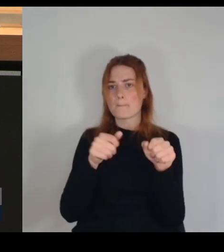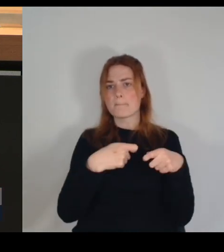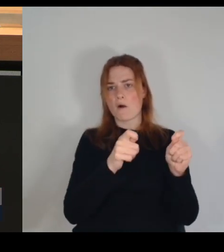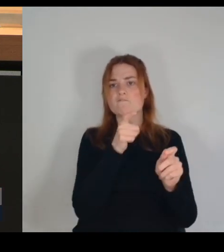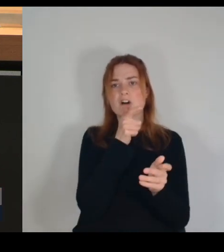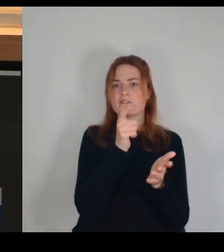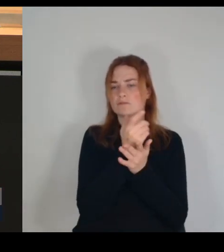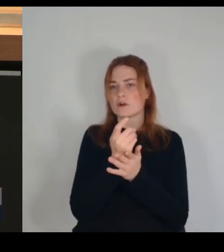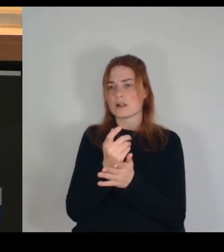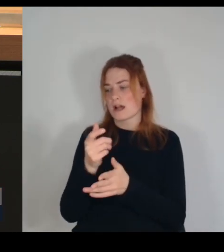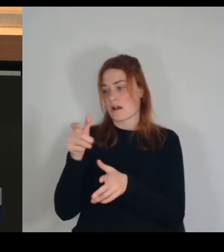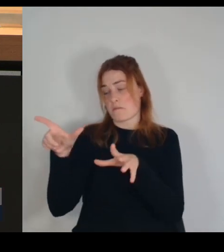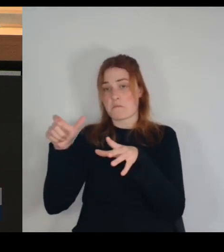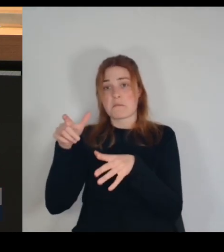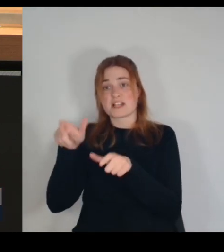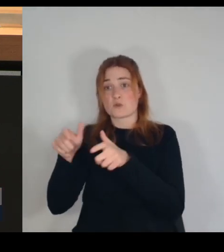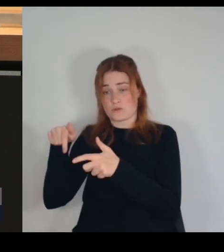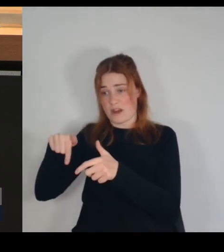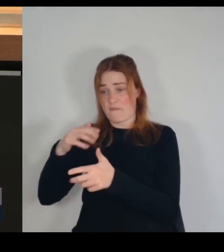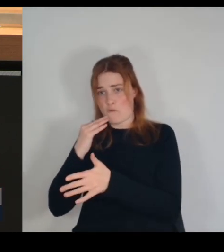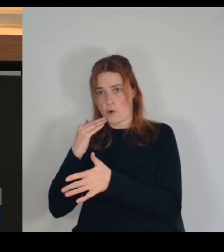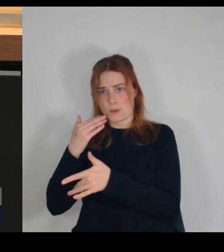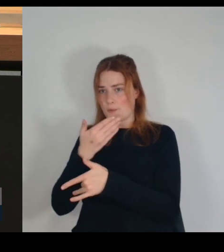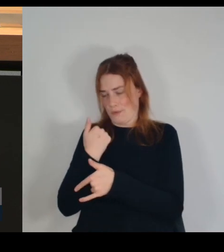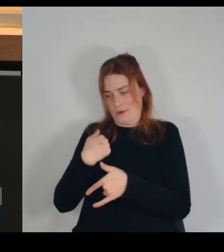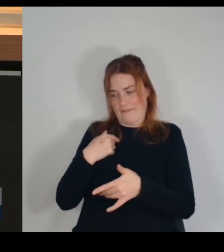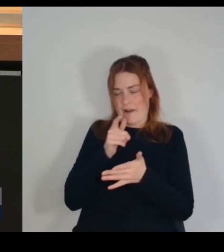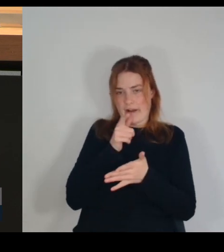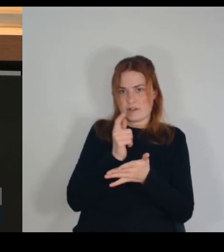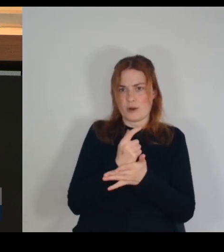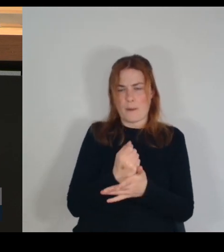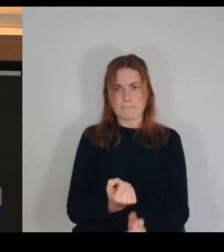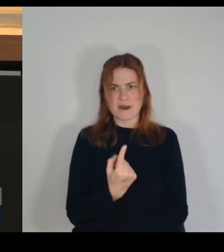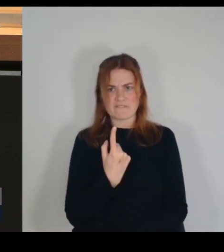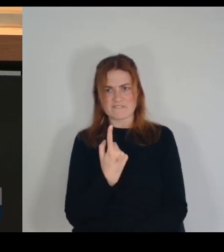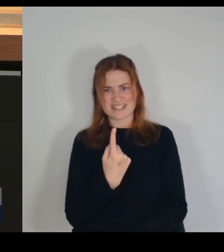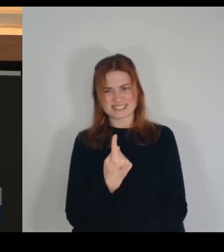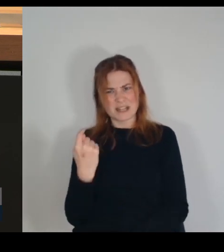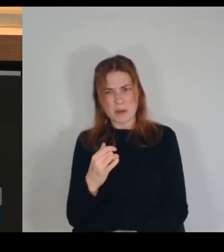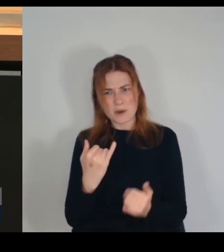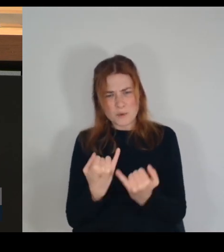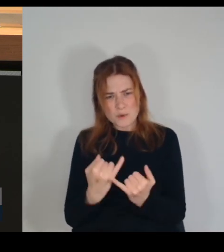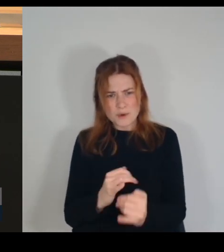Bundesregierung den Paragraf 246 BauGB mit Sonderbaurecht für Flüchtlinge und Asylbewerber.